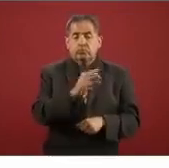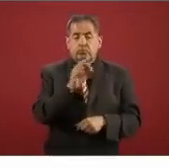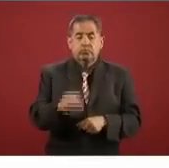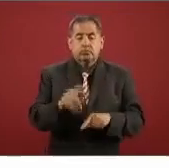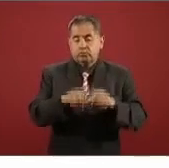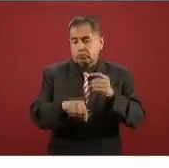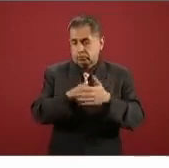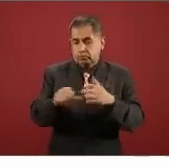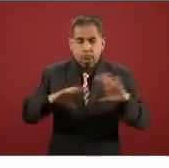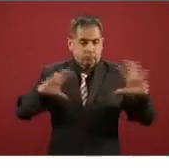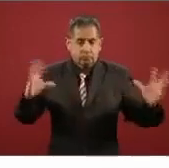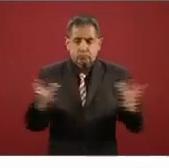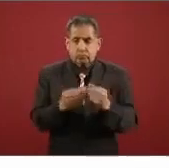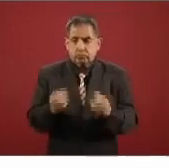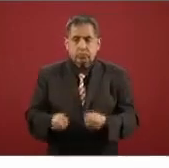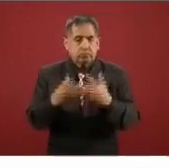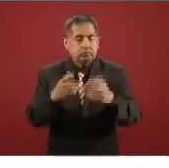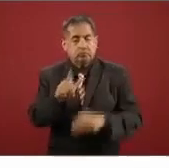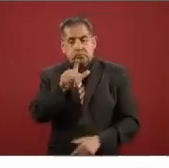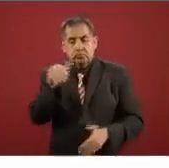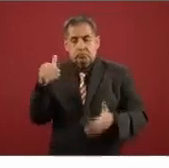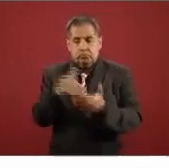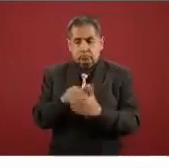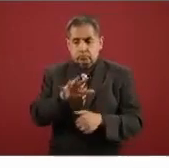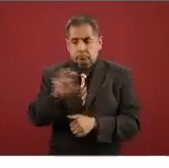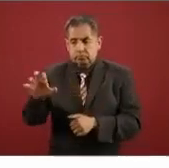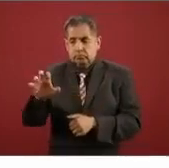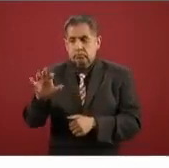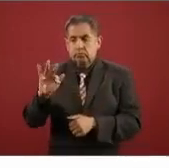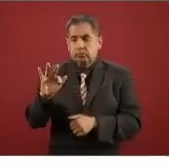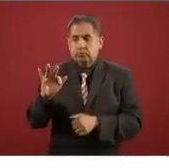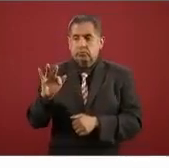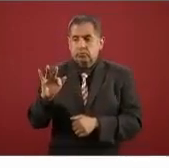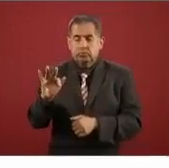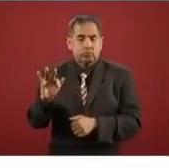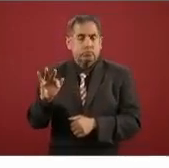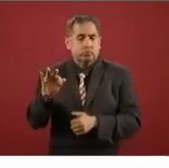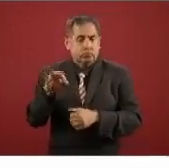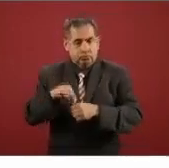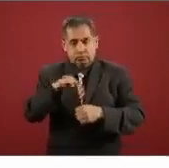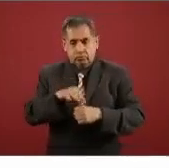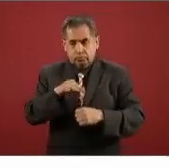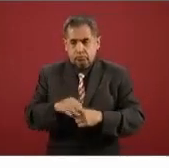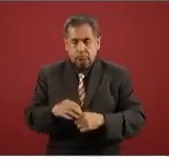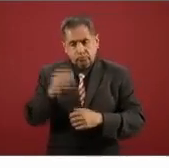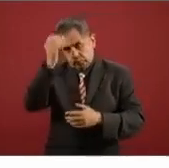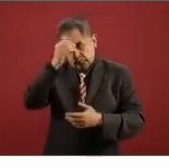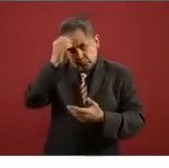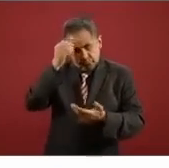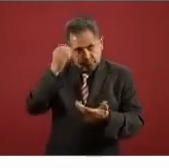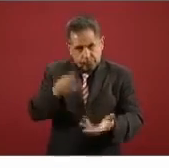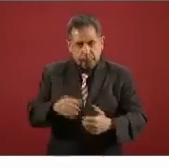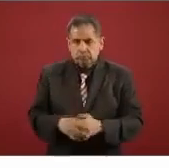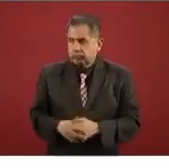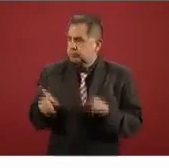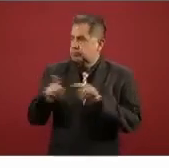una participación total de siete mil 540 votos u opiniones. Ese es el resultado.